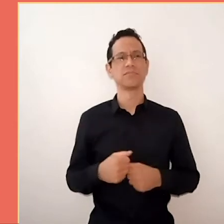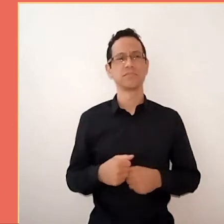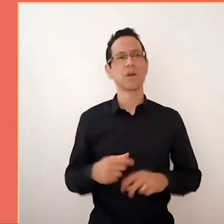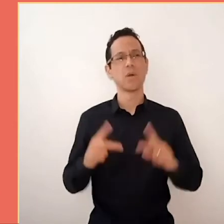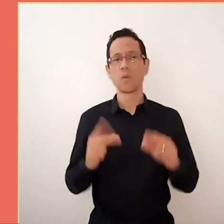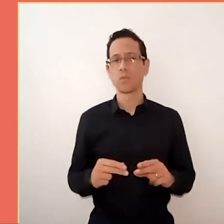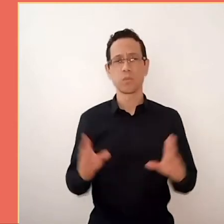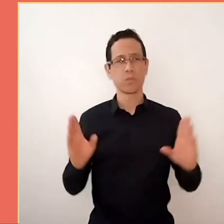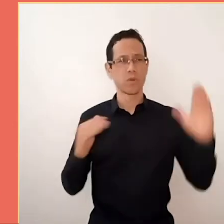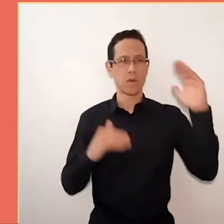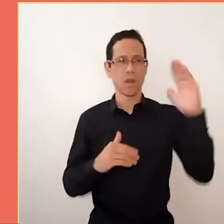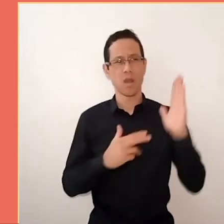como a literatura.